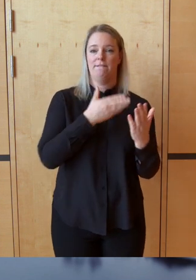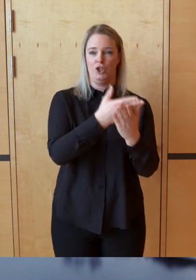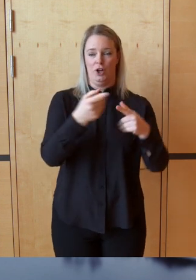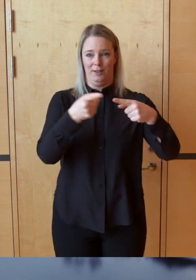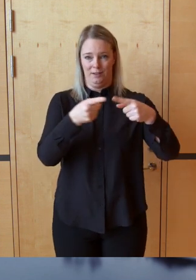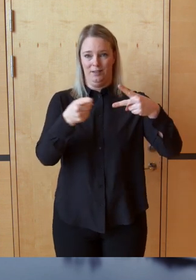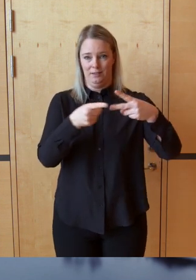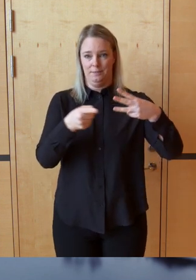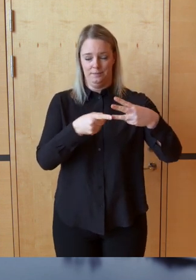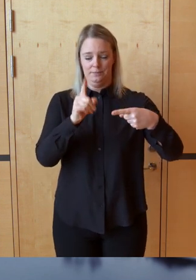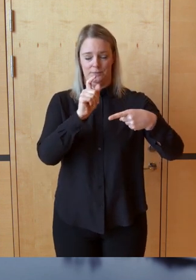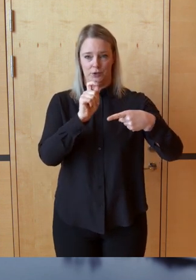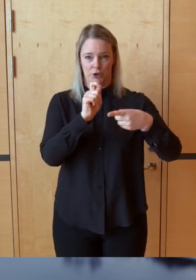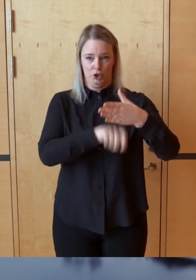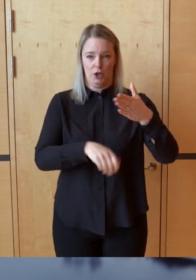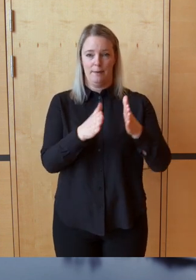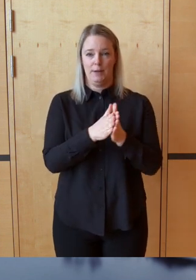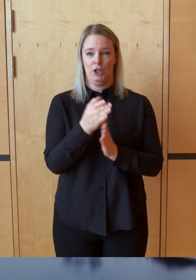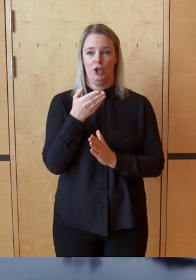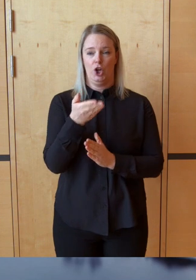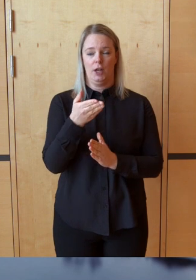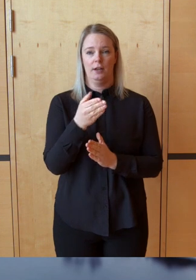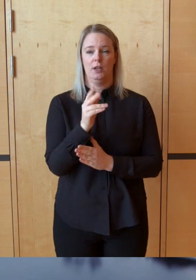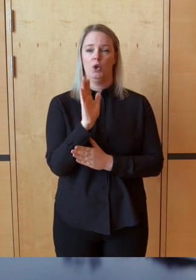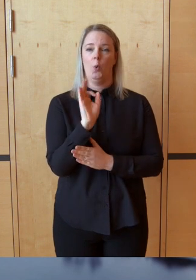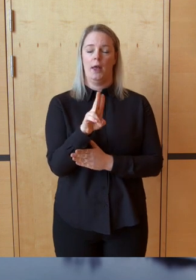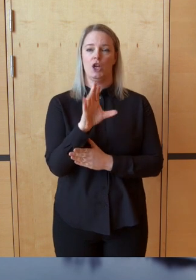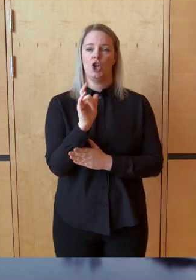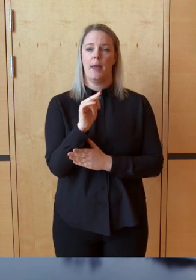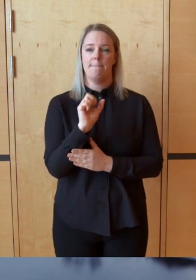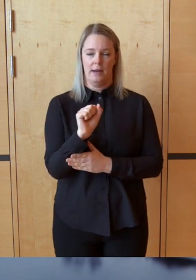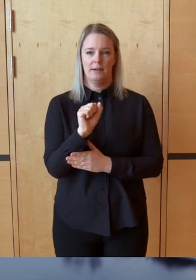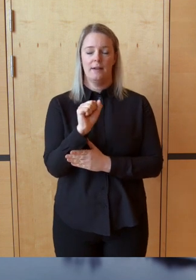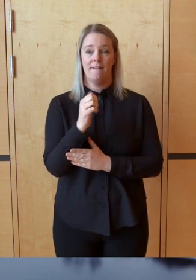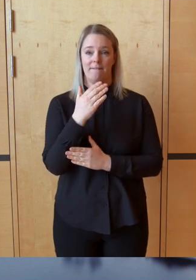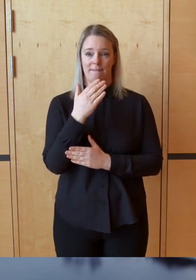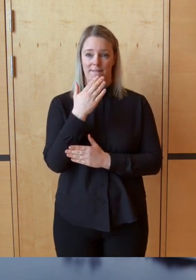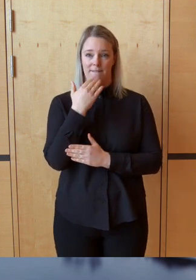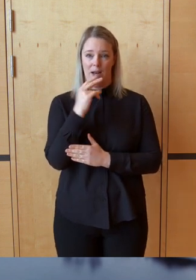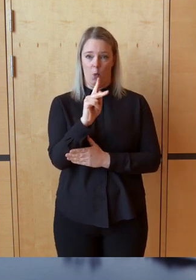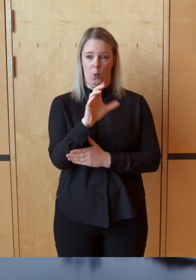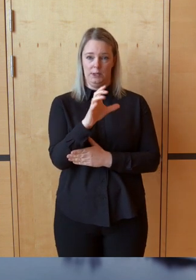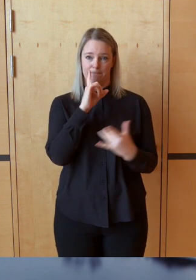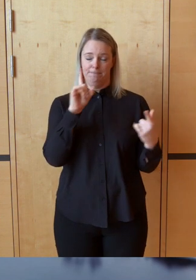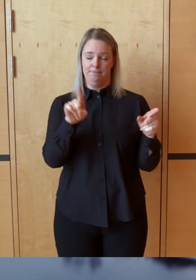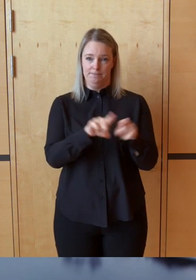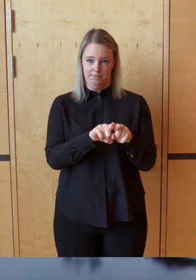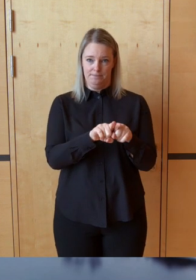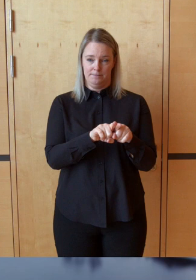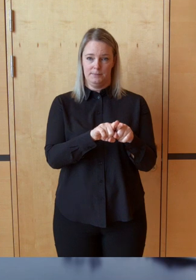Så vi börja med det numret från prognoser visar att vi vill komma ur fläkten bifalla Kommunstyrelsens förslag